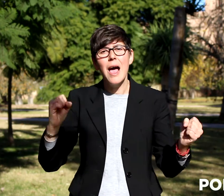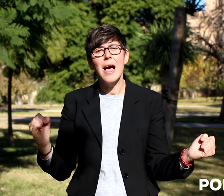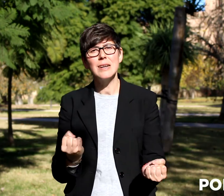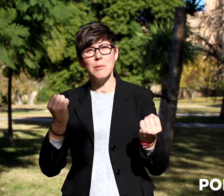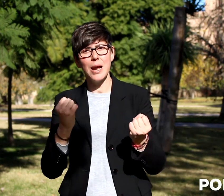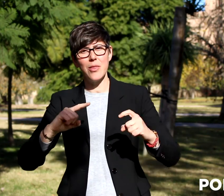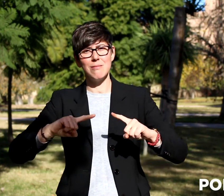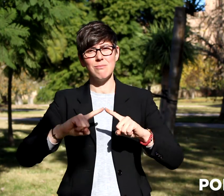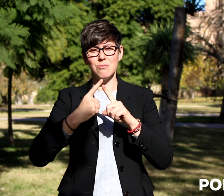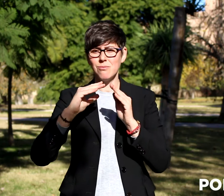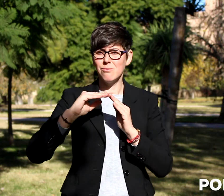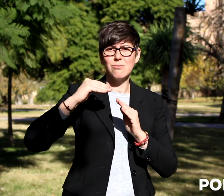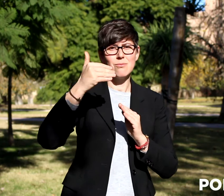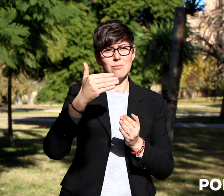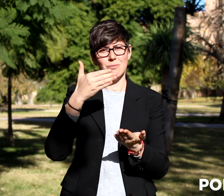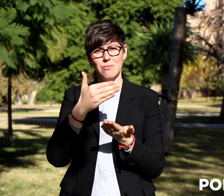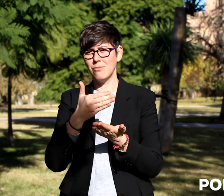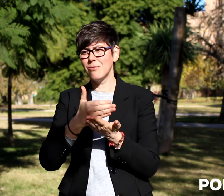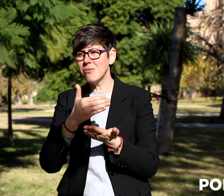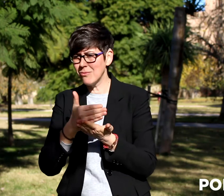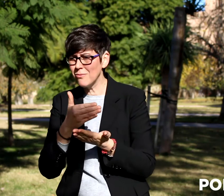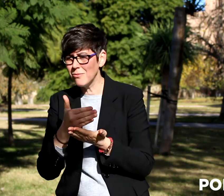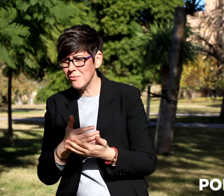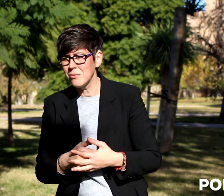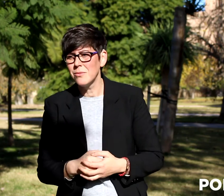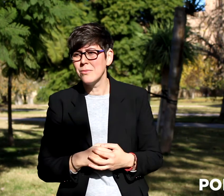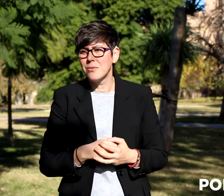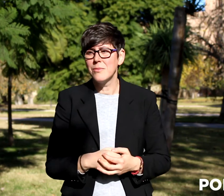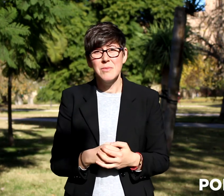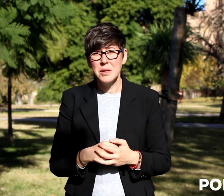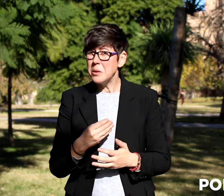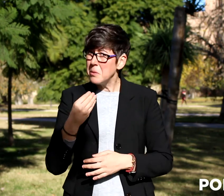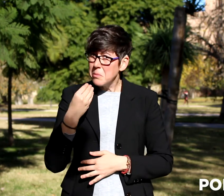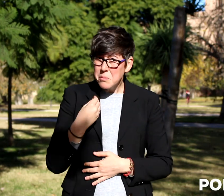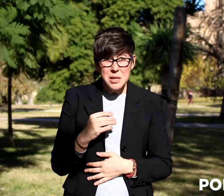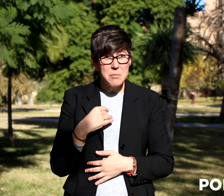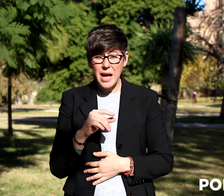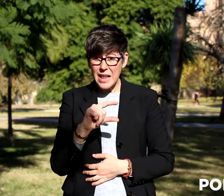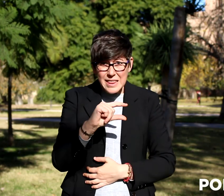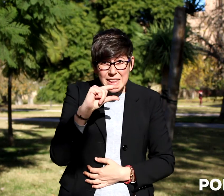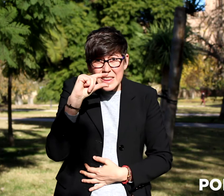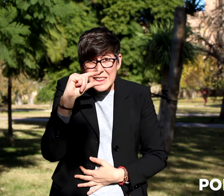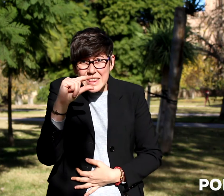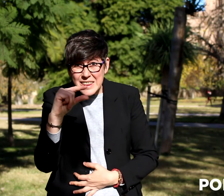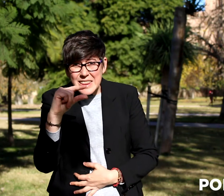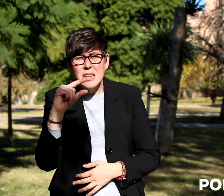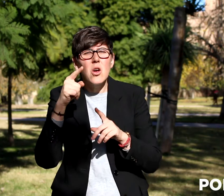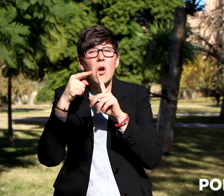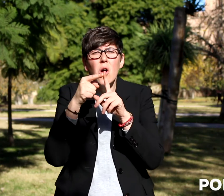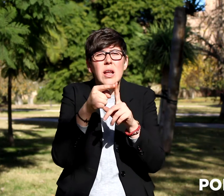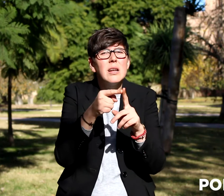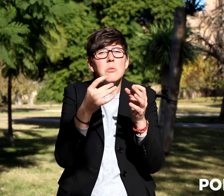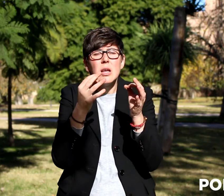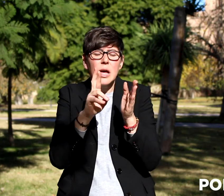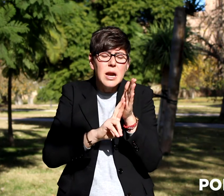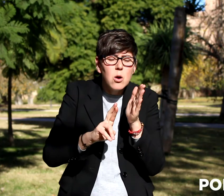para actividades extra-escolares en los colegios y esa misma cantidad, también se ha